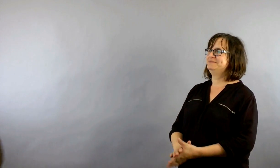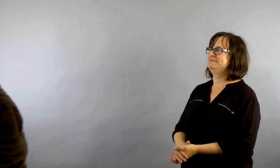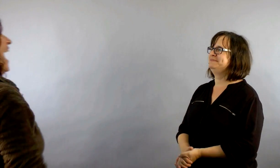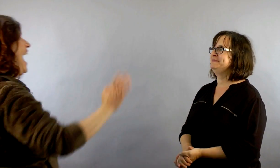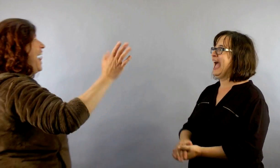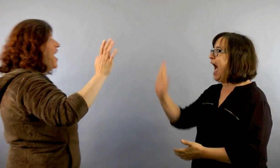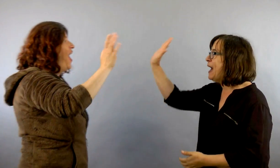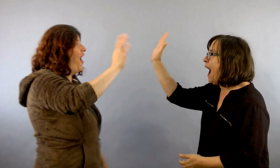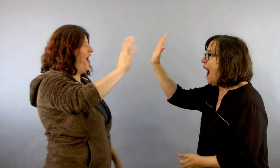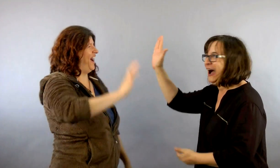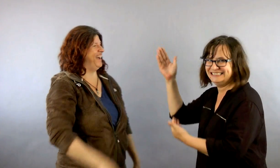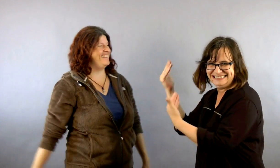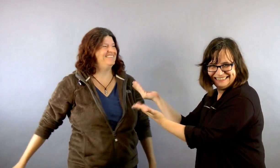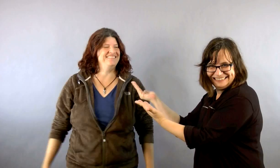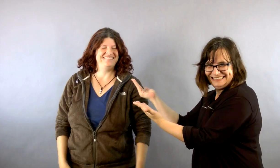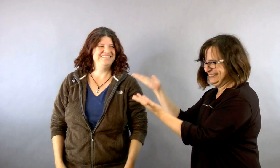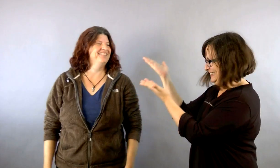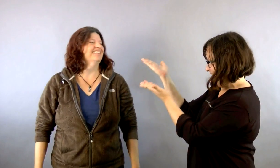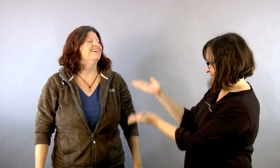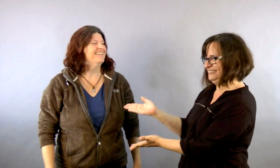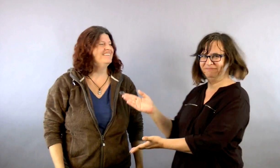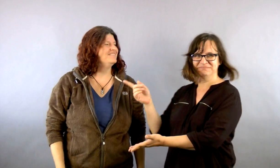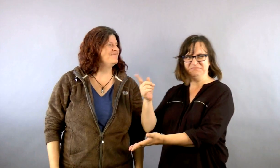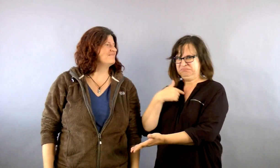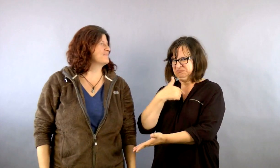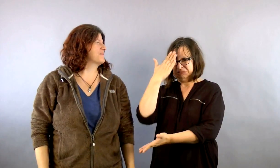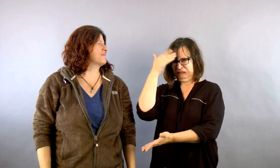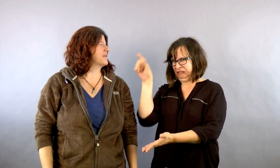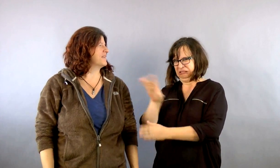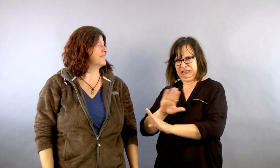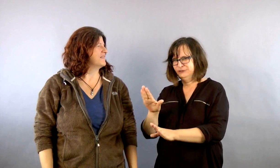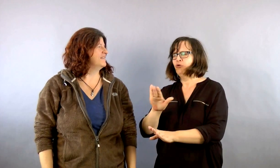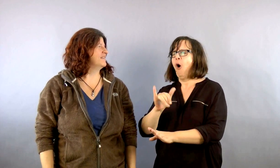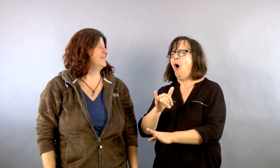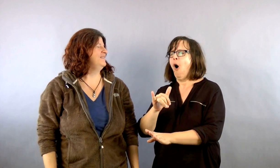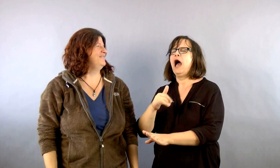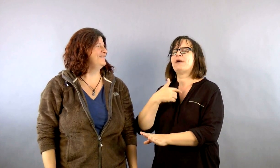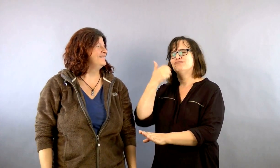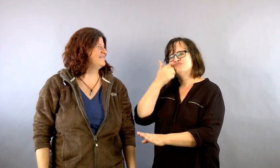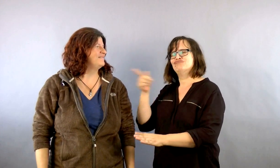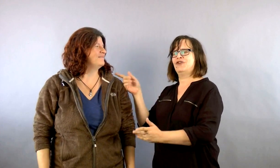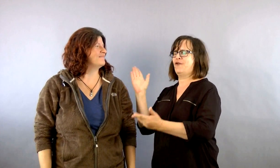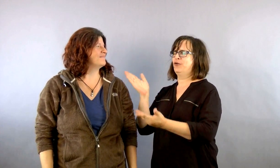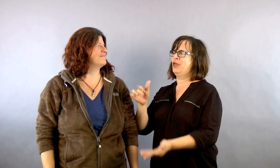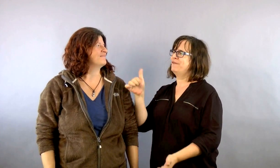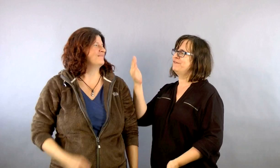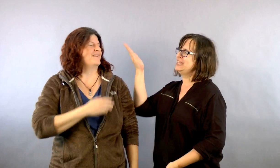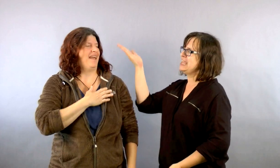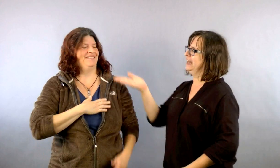Hallo - Hallo! Da ist sie. Stell dich doch bitte kurz für die Zuschauer vor.